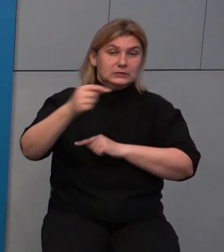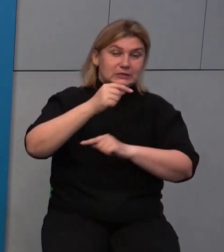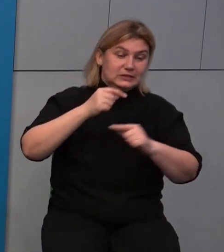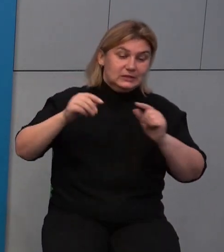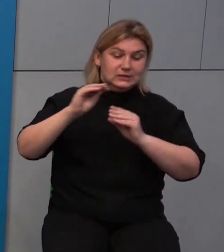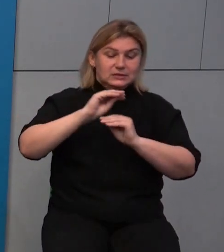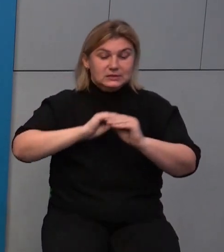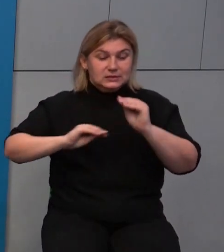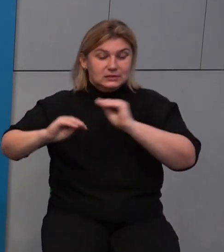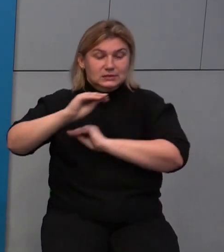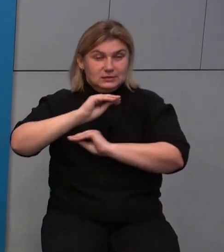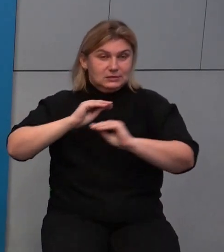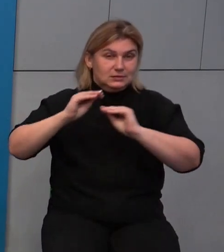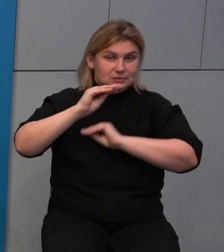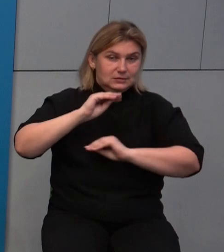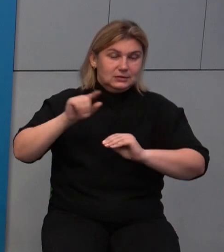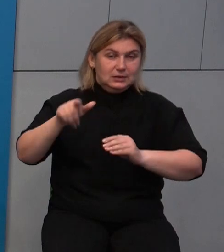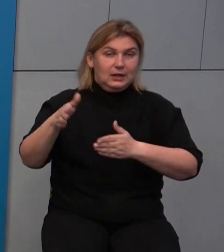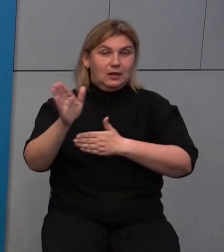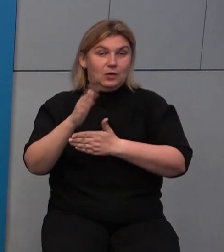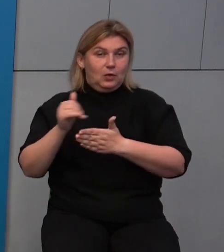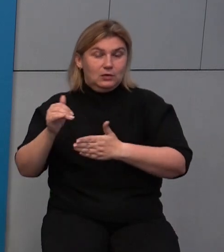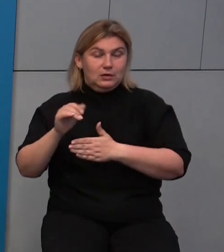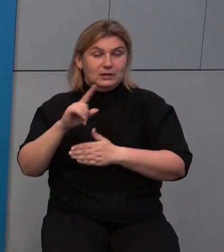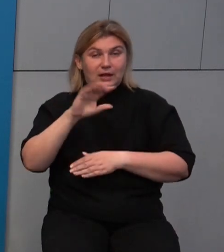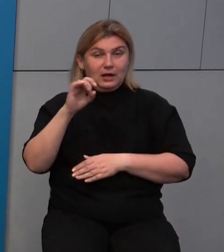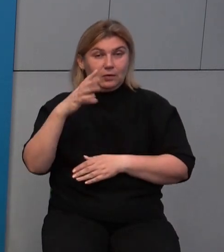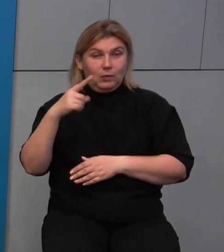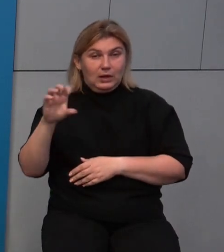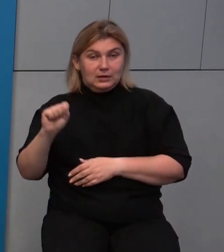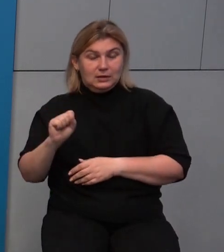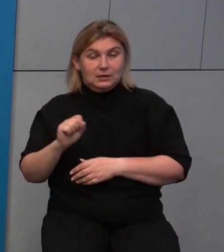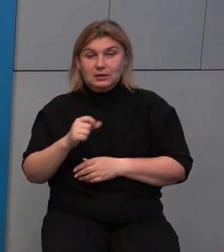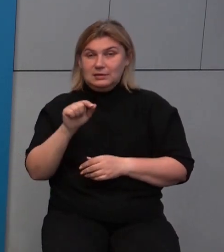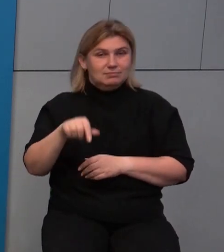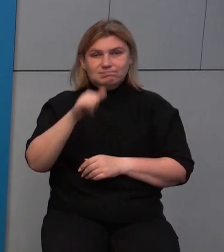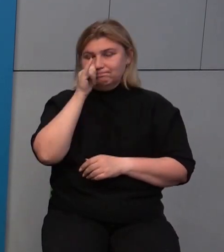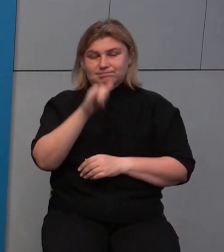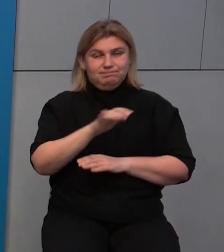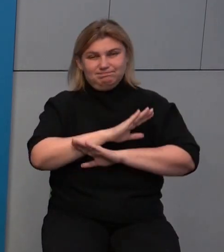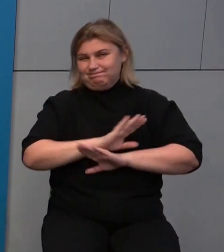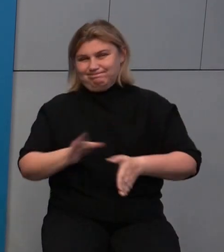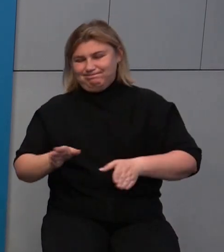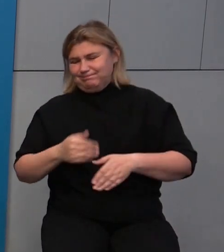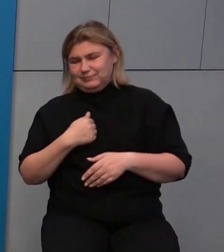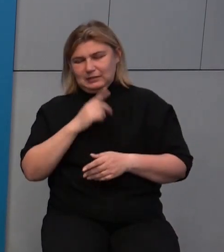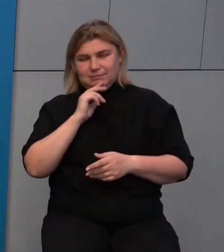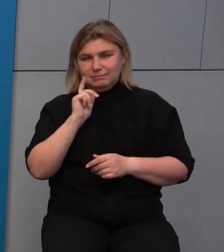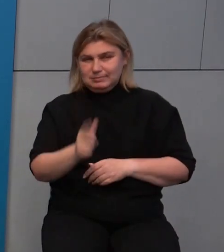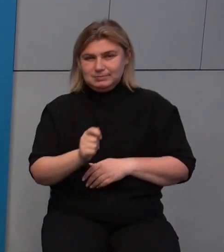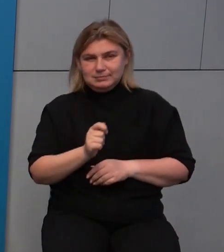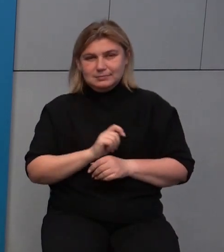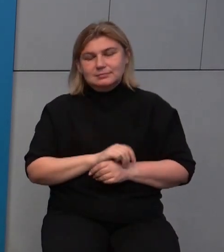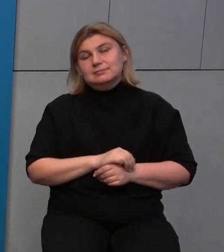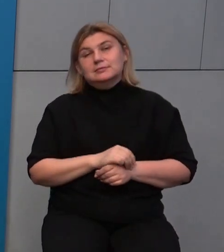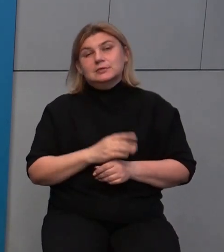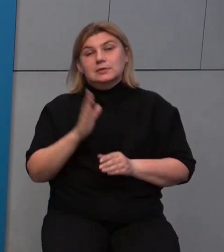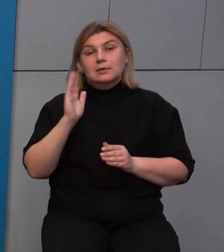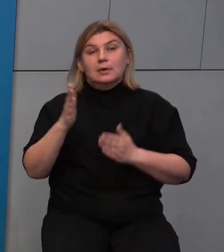co pani napisała w tym i w tym rozdziale w "Zagładzie"? No to ja już stwierdziłam, dobra, tak nie może być, że będziemy teraz czytelniczkom